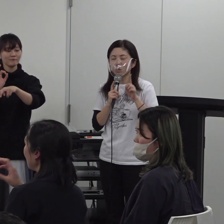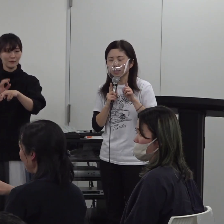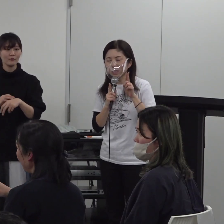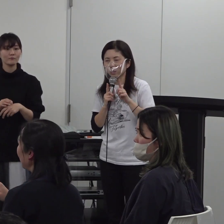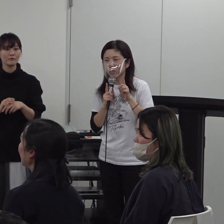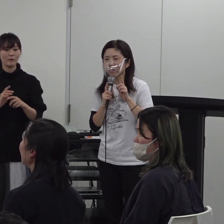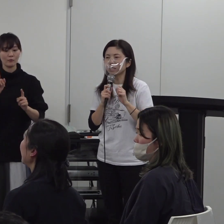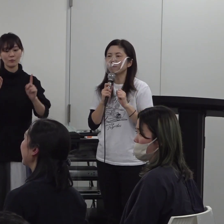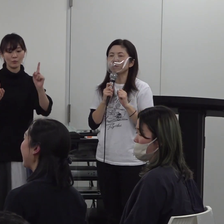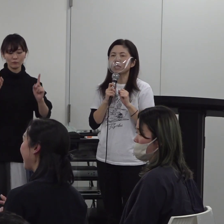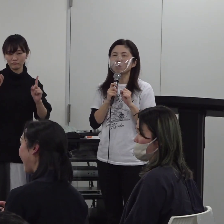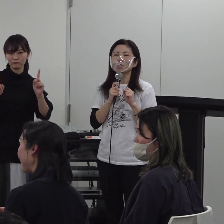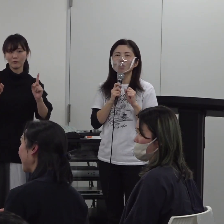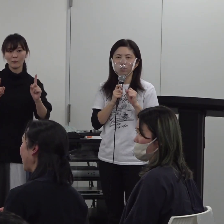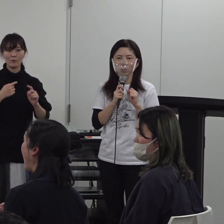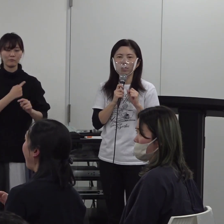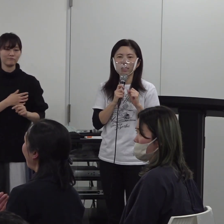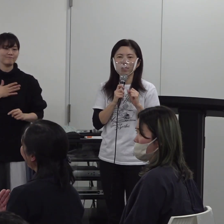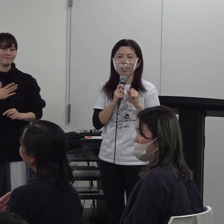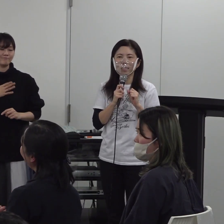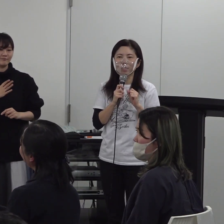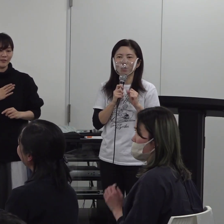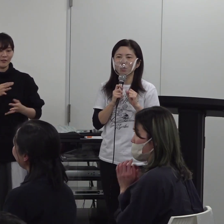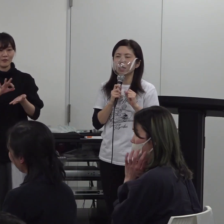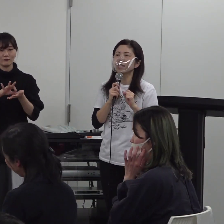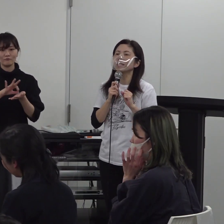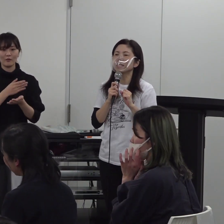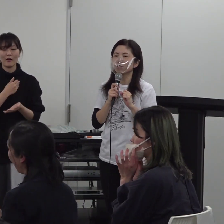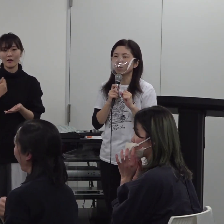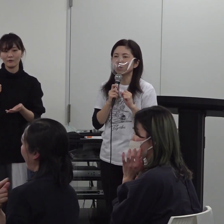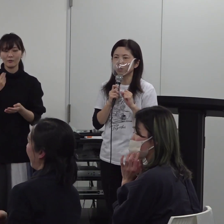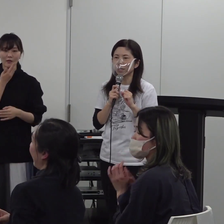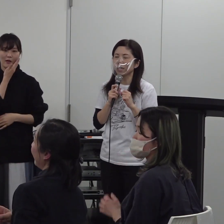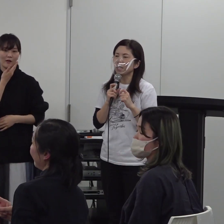どちらのお客様も気持ち良く利用いただけることが大事だと思うので